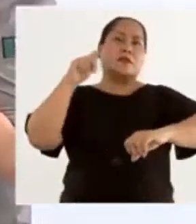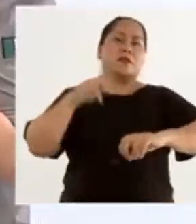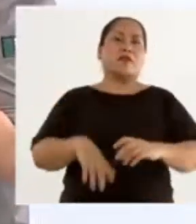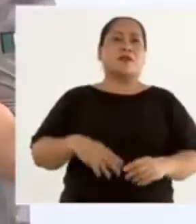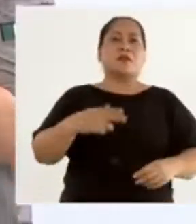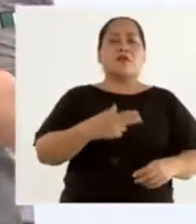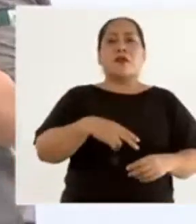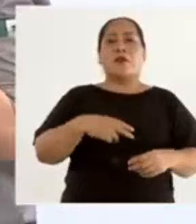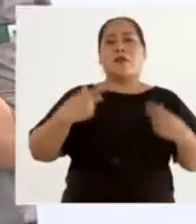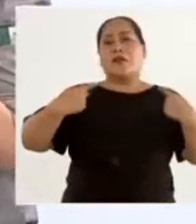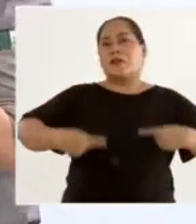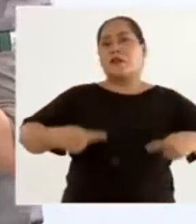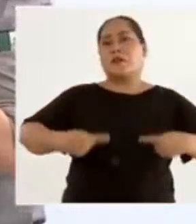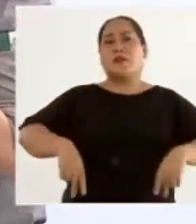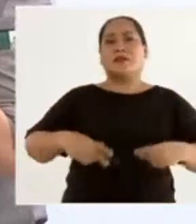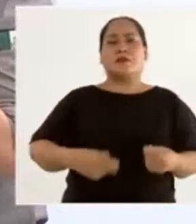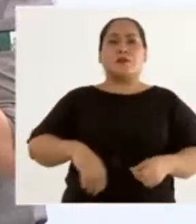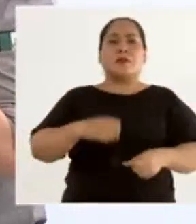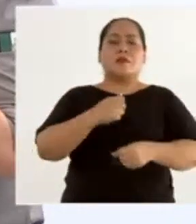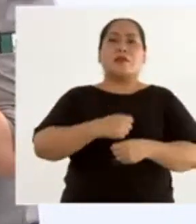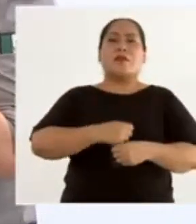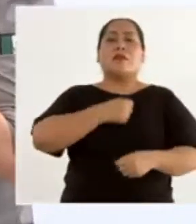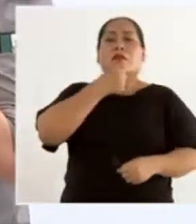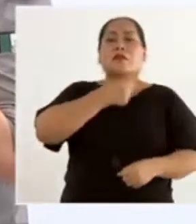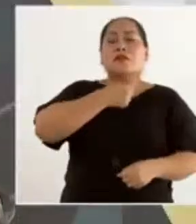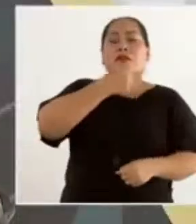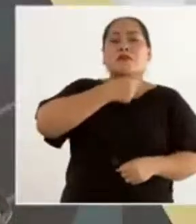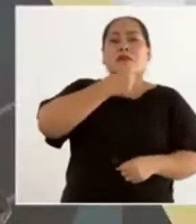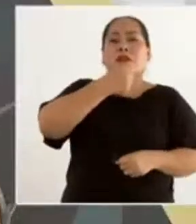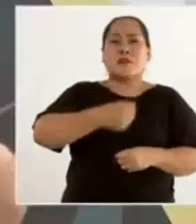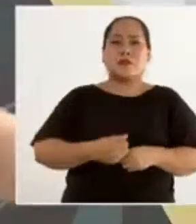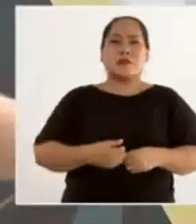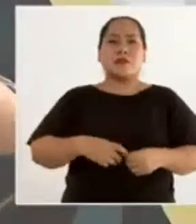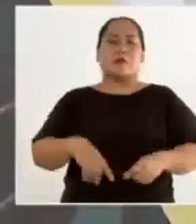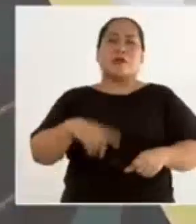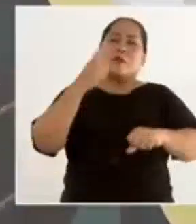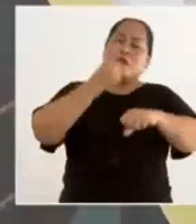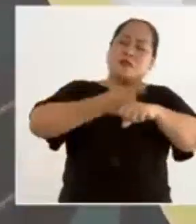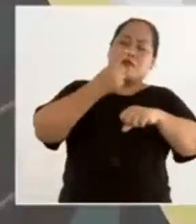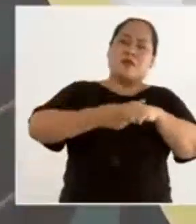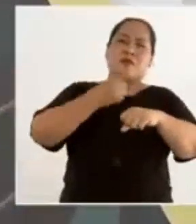viven con una discapacidad o enfermedades crónicas. La presidenta ha sido muy clara